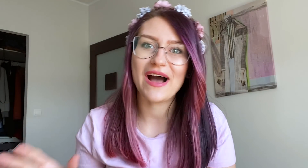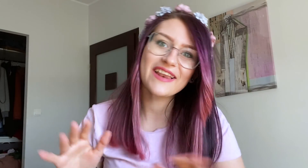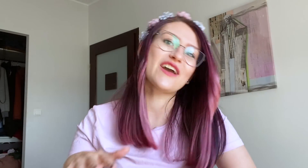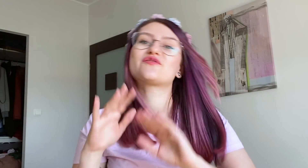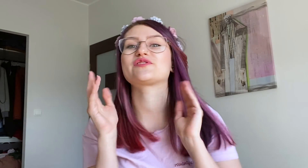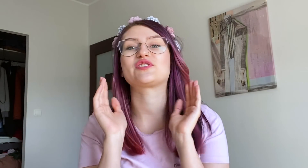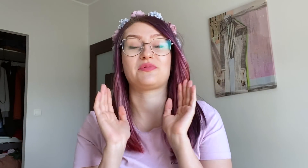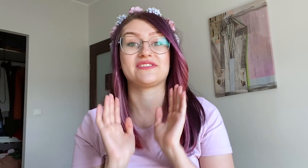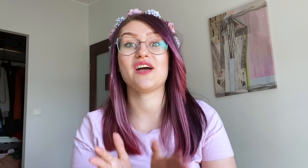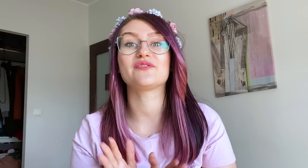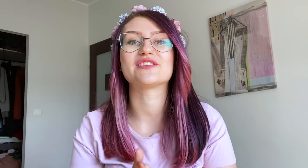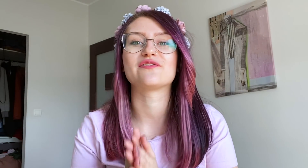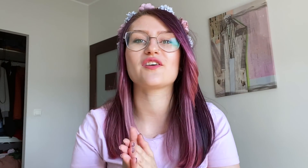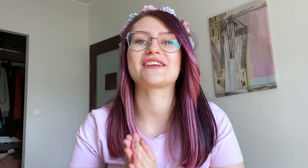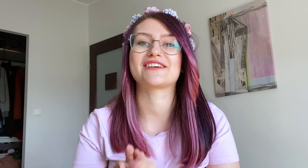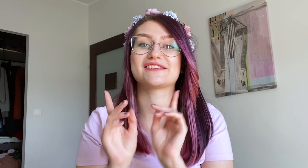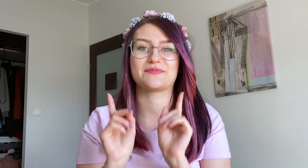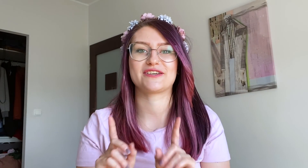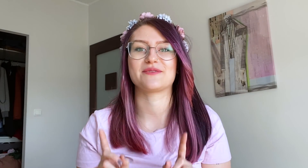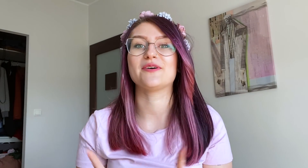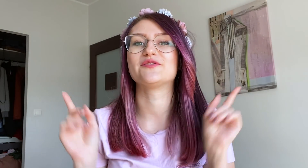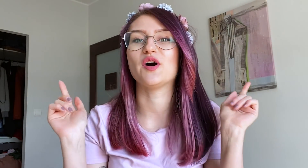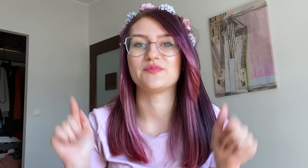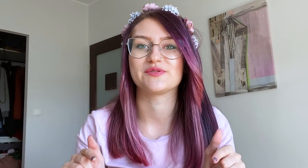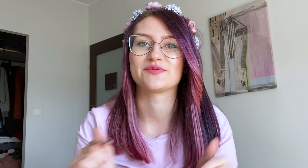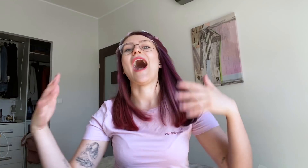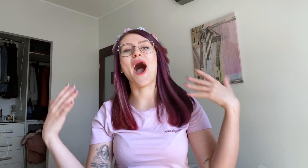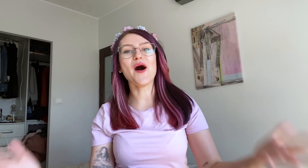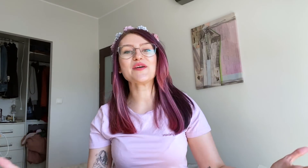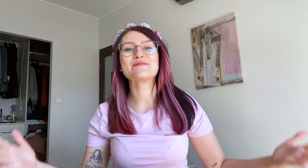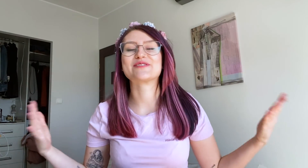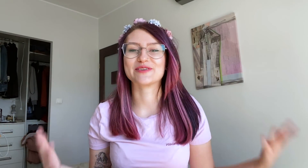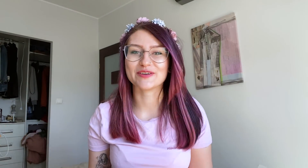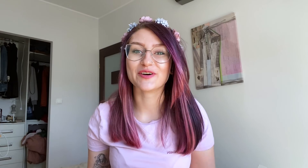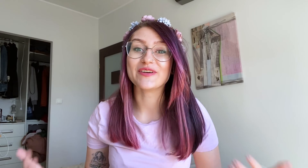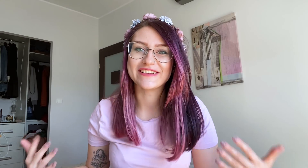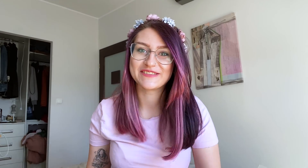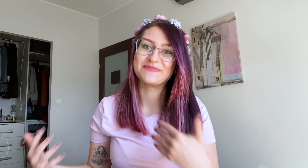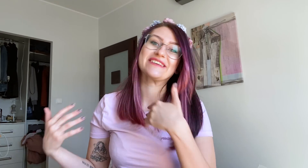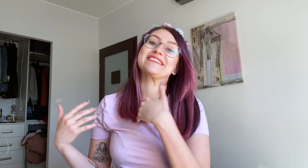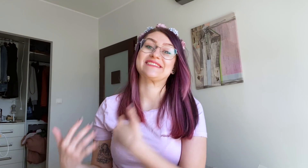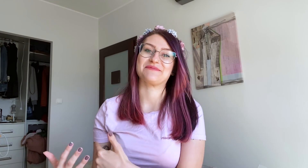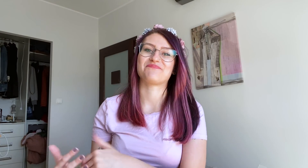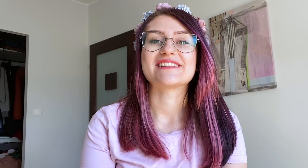ale ja już wszystko to powiedziałam w innych vlogach, tak że zapraszam do opisu. Ahoj przygodo! Lecimy z tym.